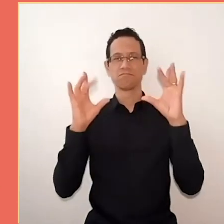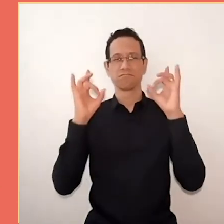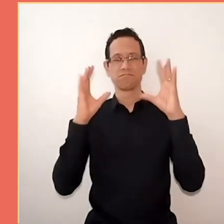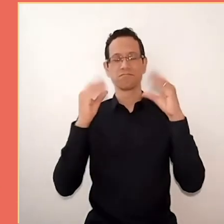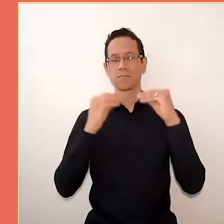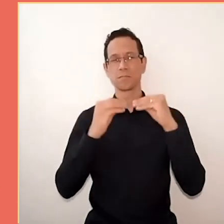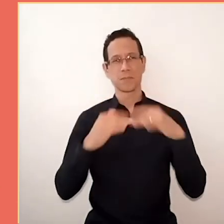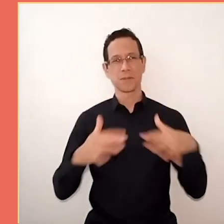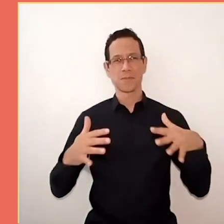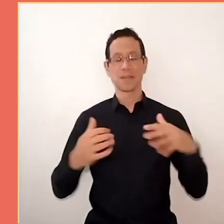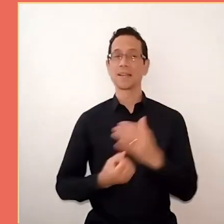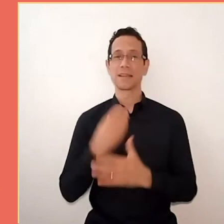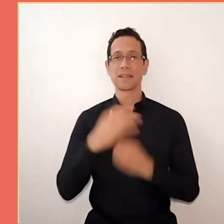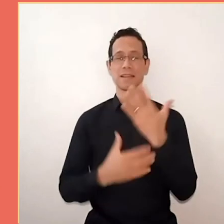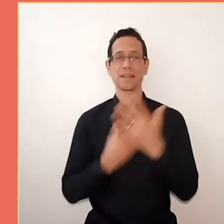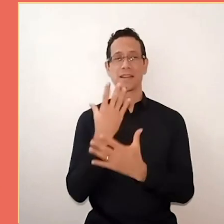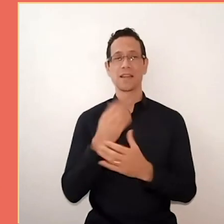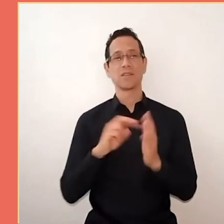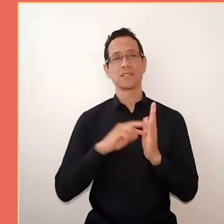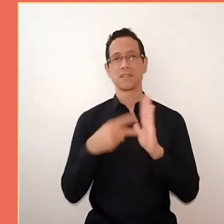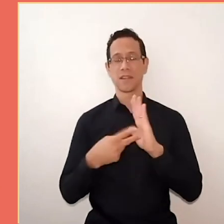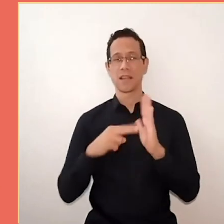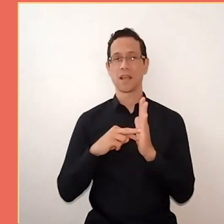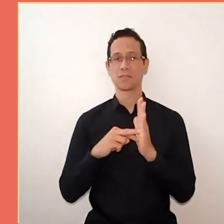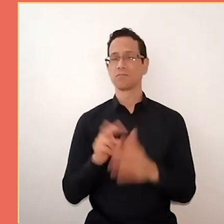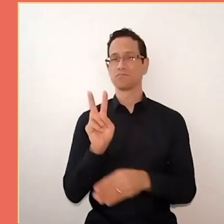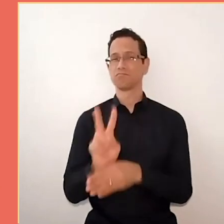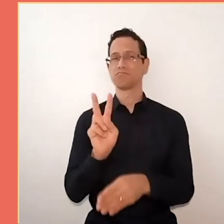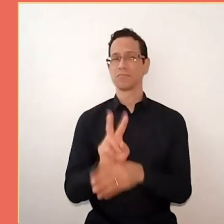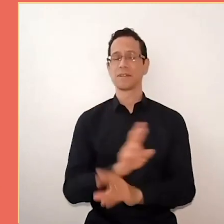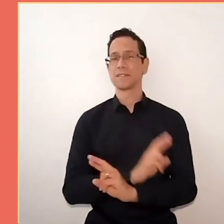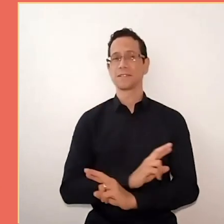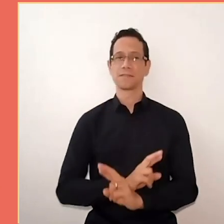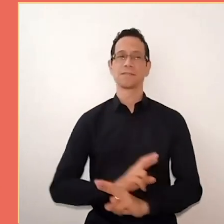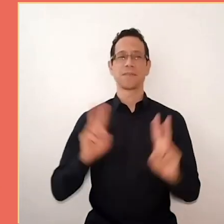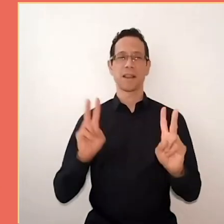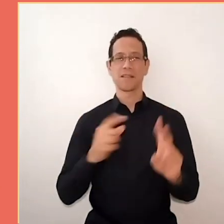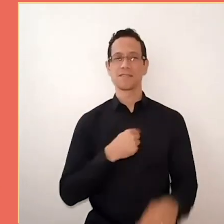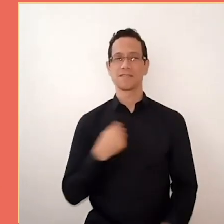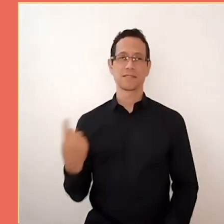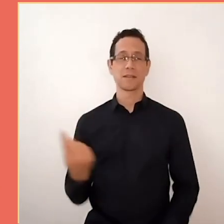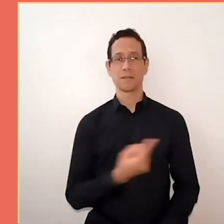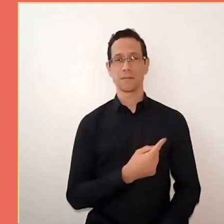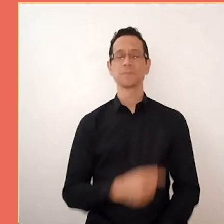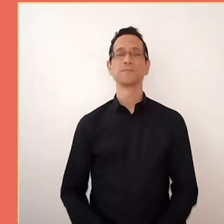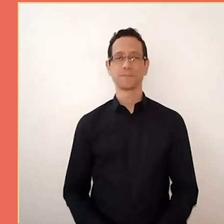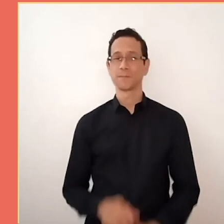cria o significado que garante nossa diferença, nossa diferença enquanto humanos.